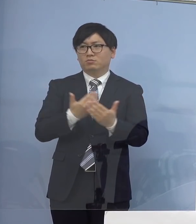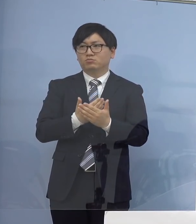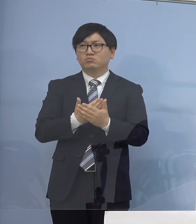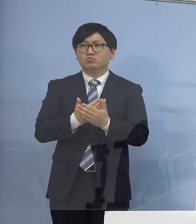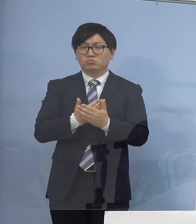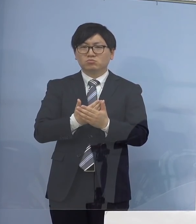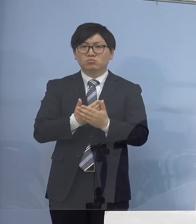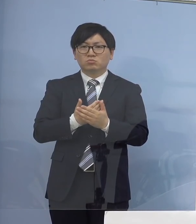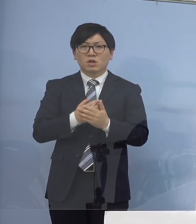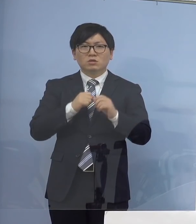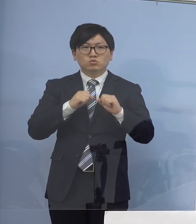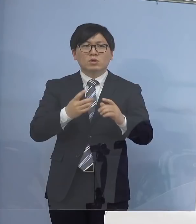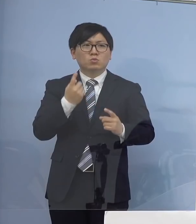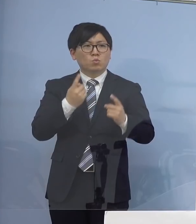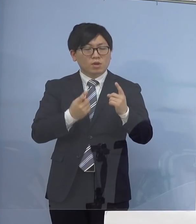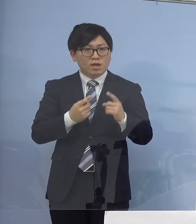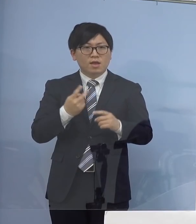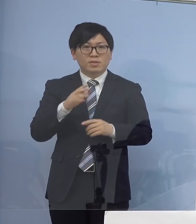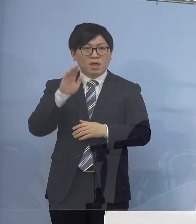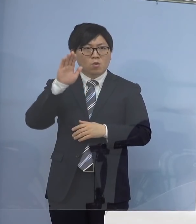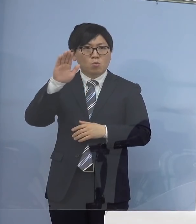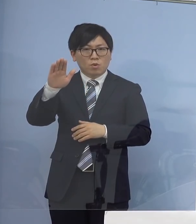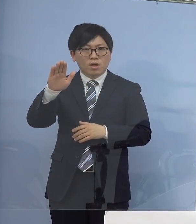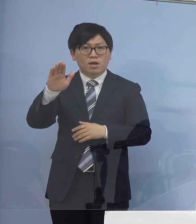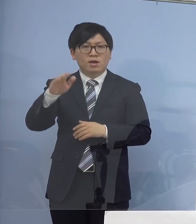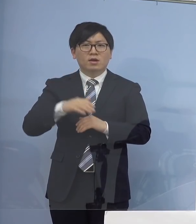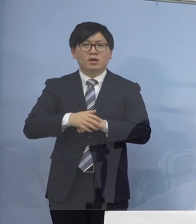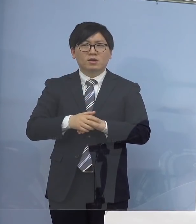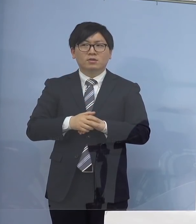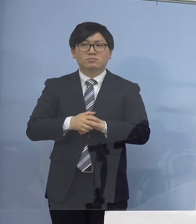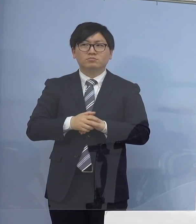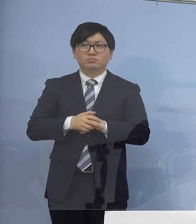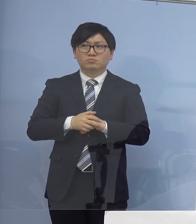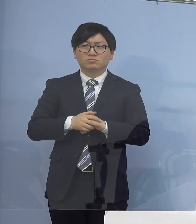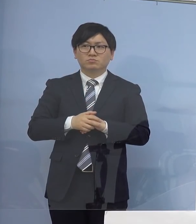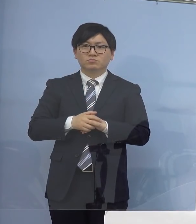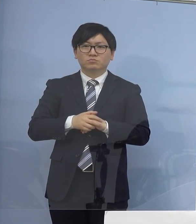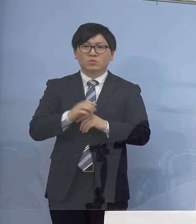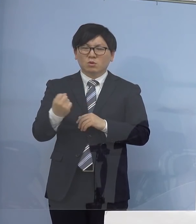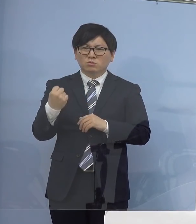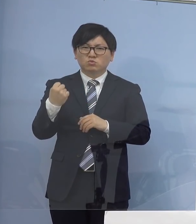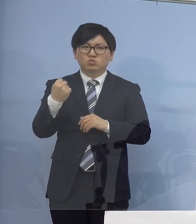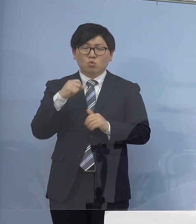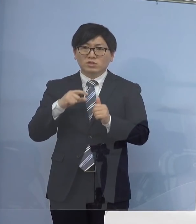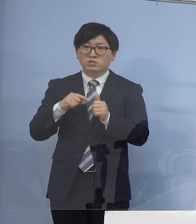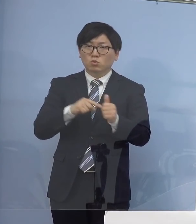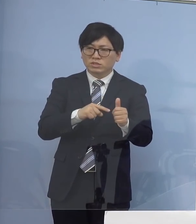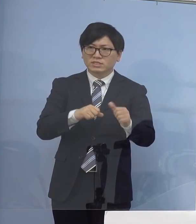そしてその先にあるものが もっと強い措置を具体的に導入すべきだと